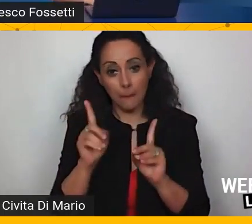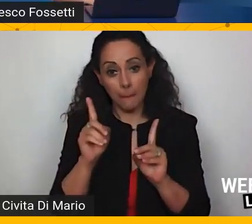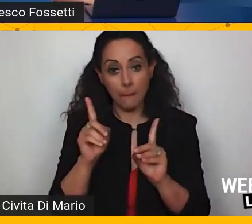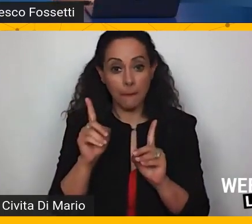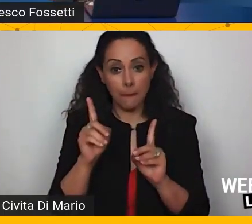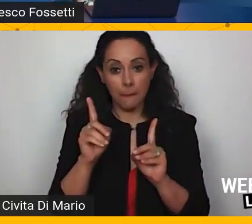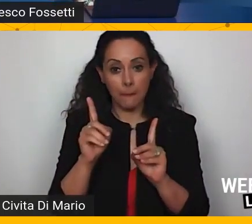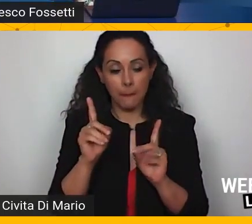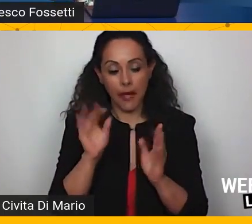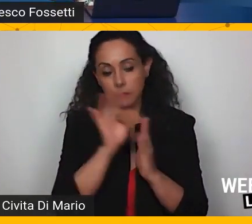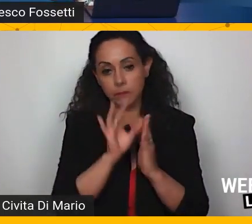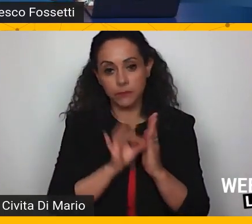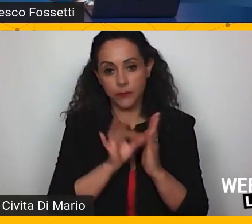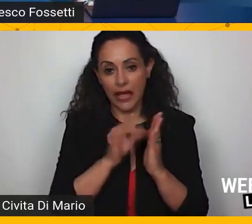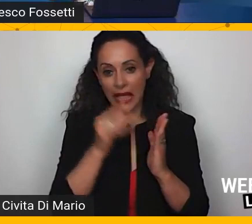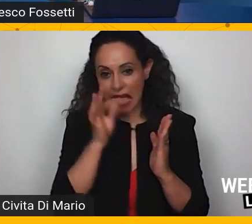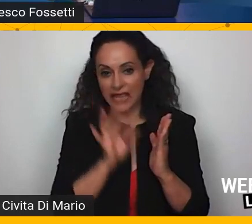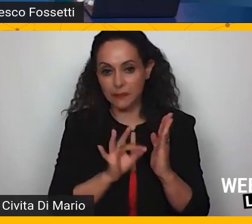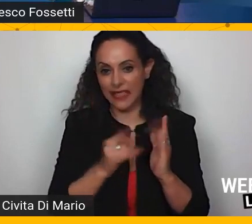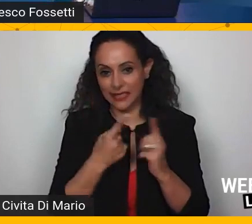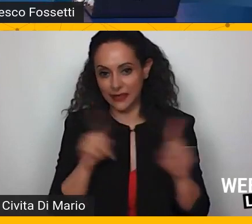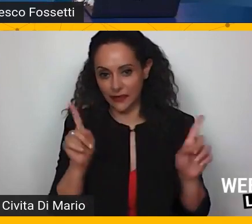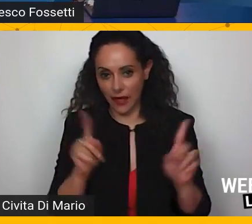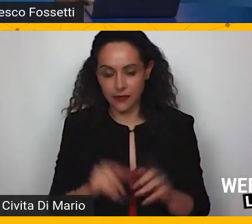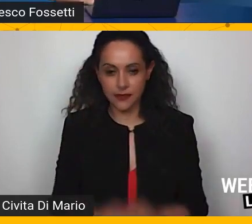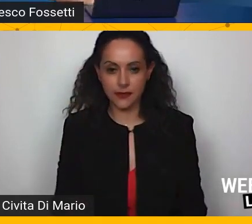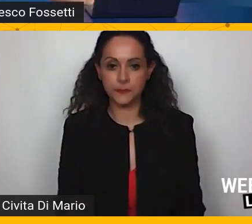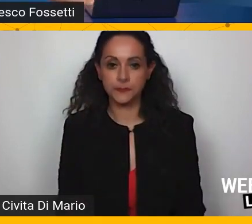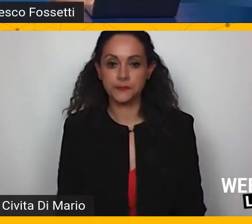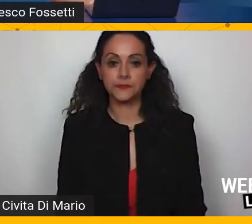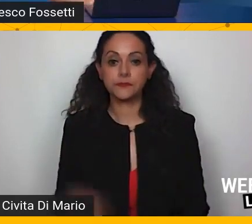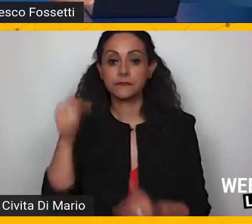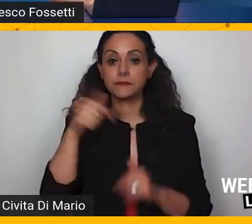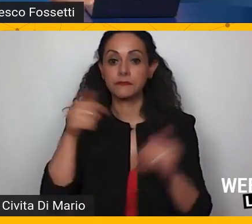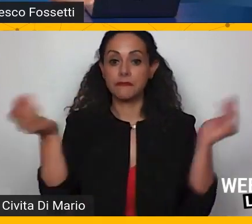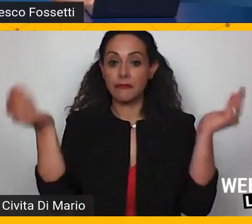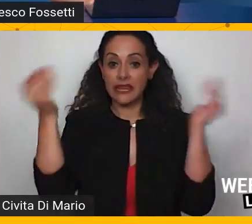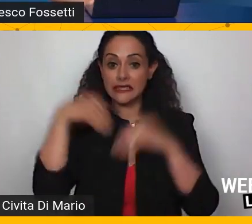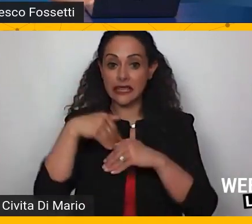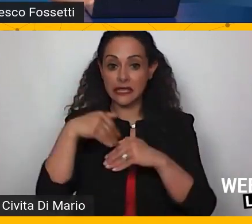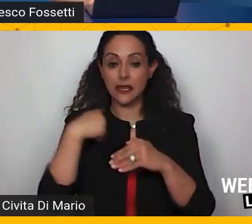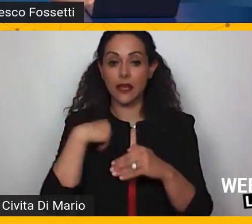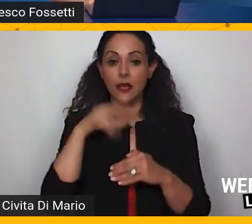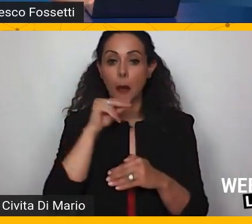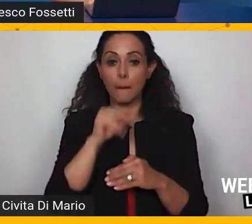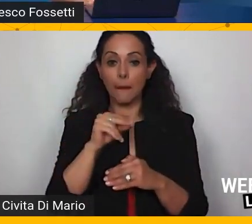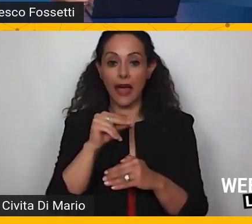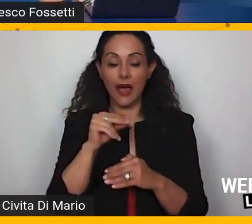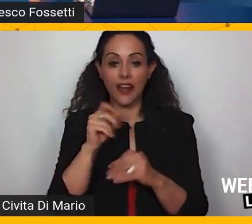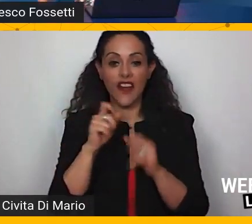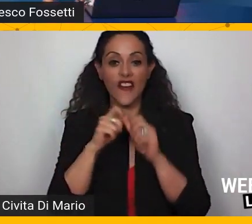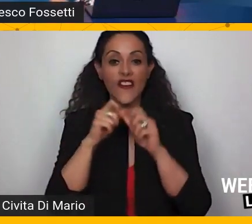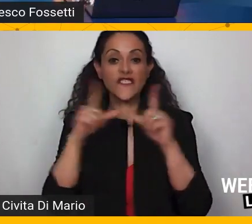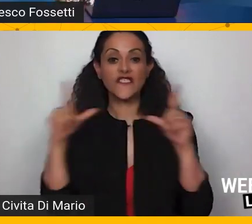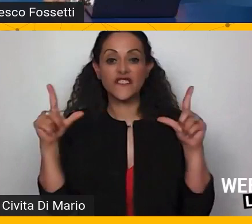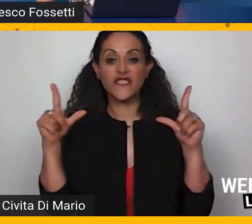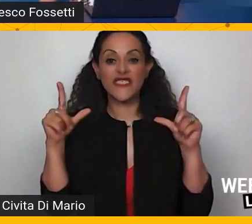punti eh punti diversi aspetti diversi eh allora questa sera